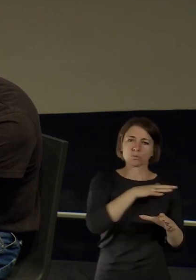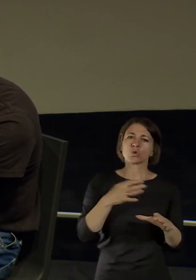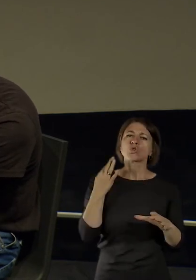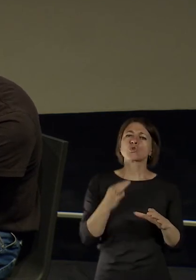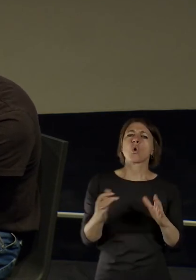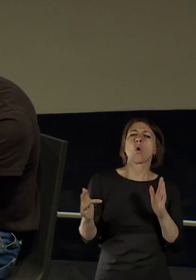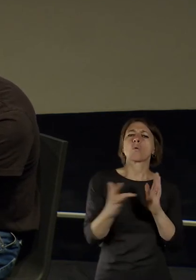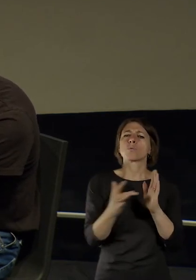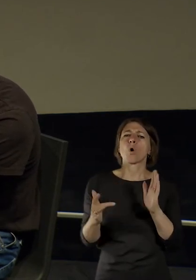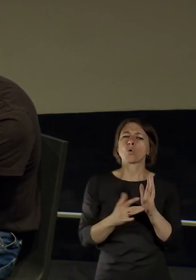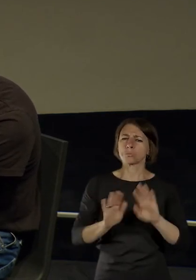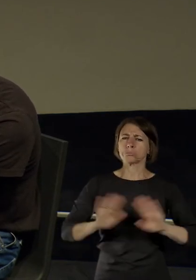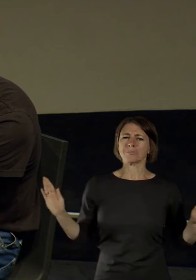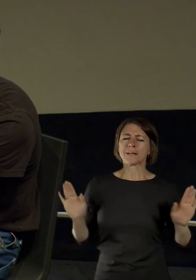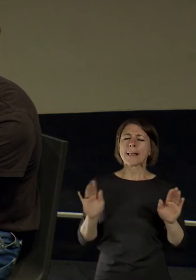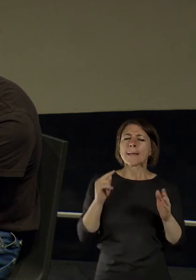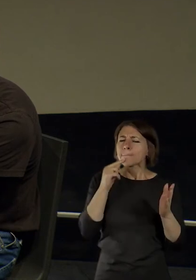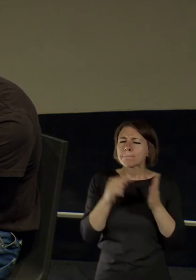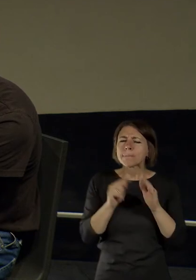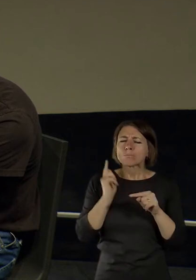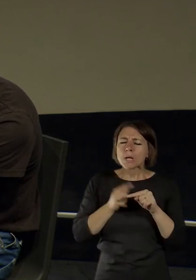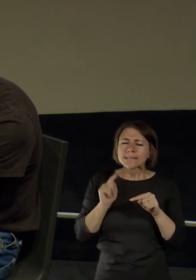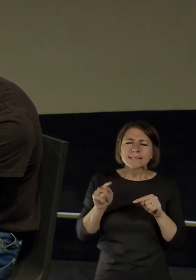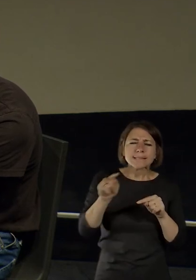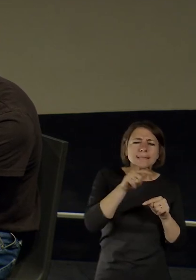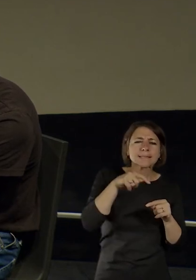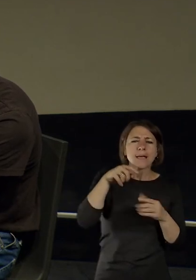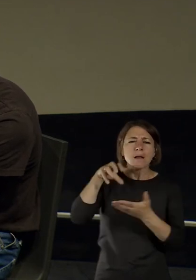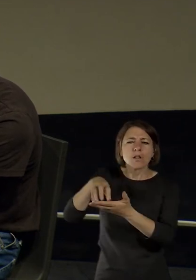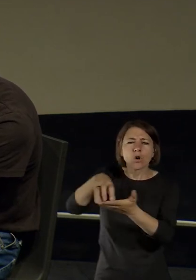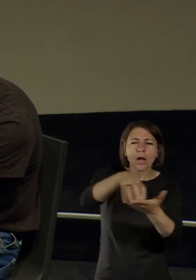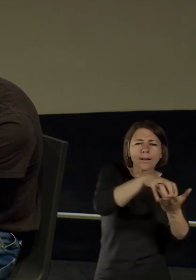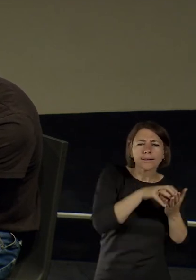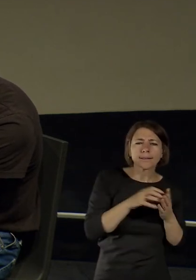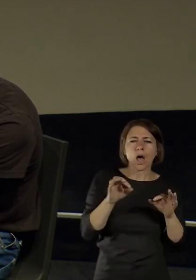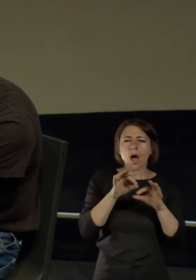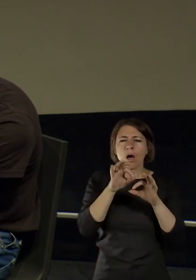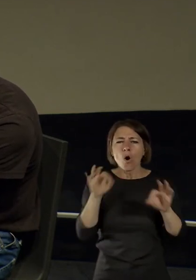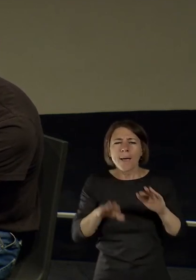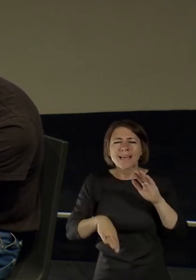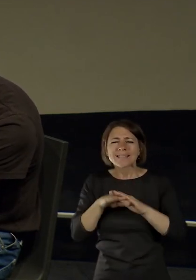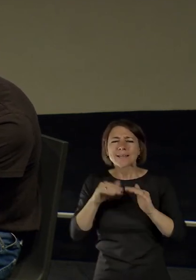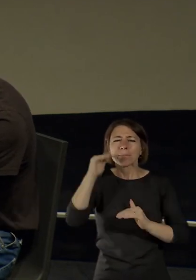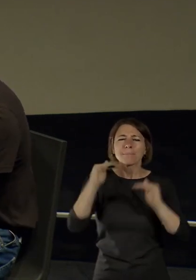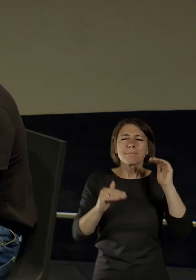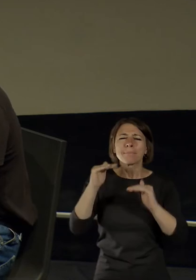A jestli se můžu zeptat, v jaké oblasti jste připomínkovali. Do čeho spadá ten problém, který si myslíte, že třeba bylo potřeba upřesnit?